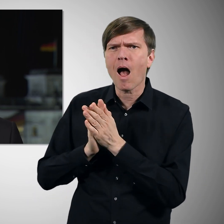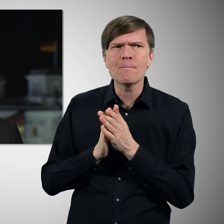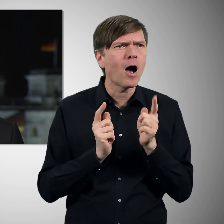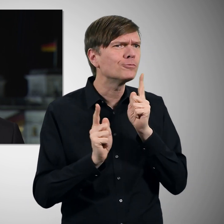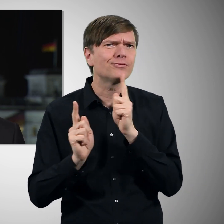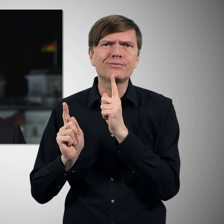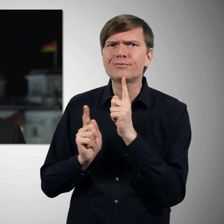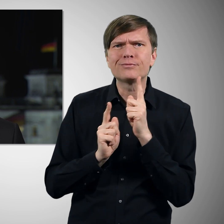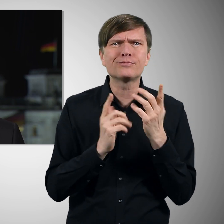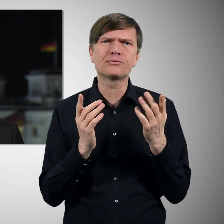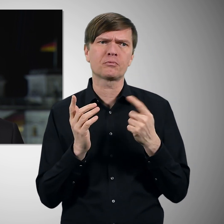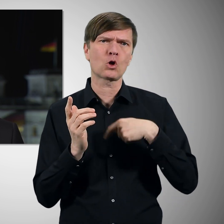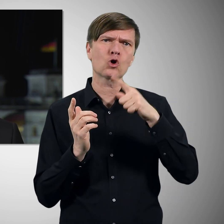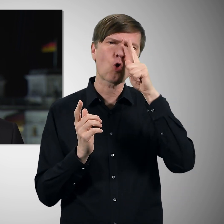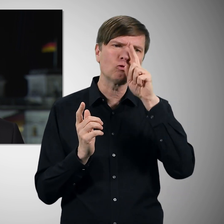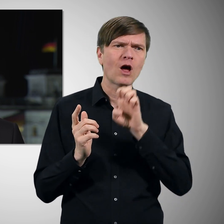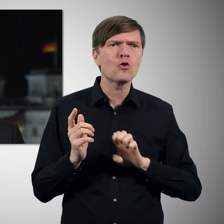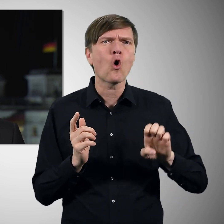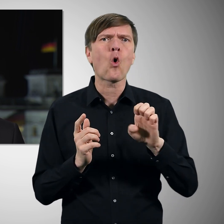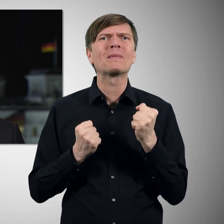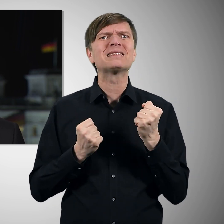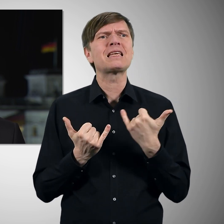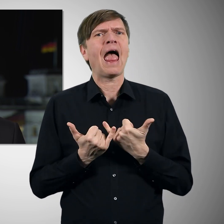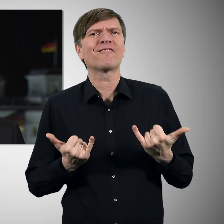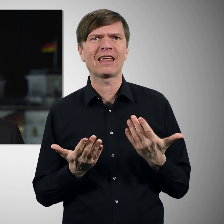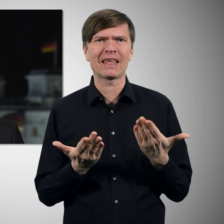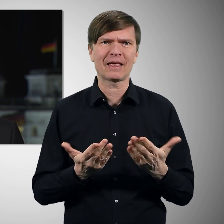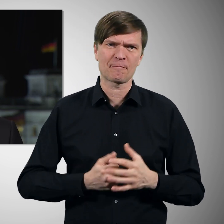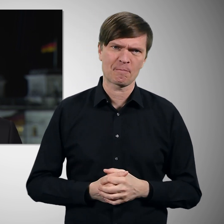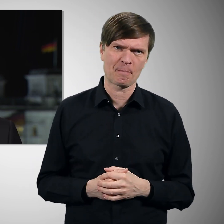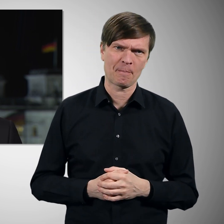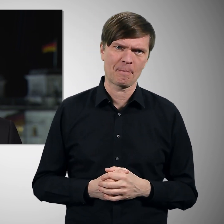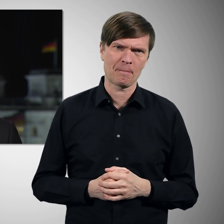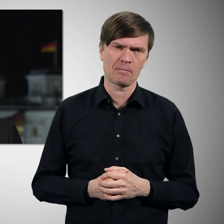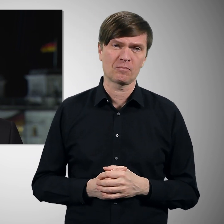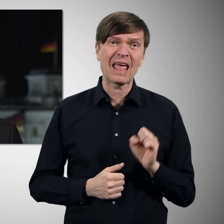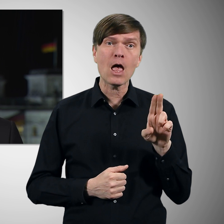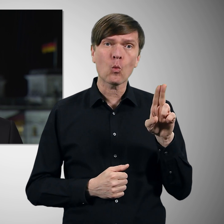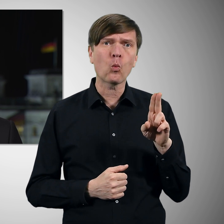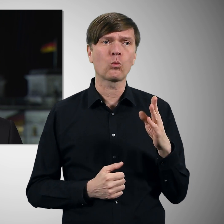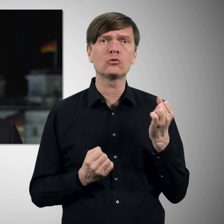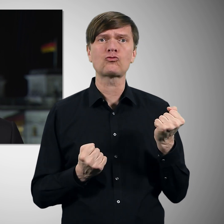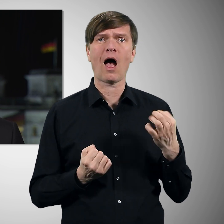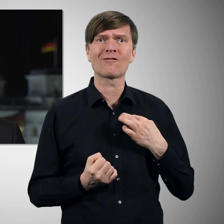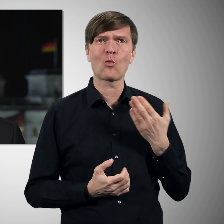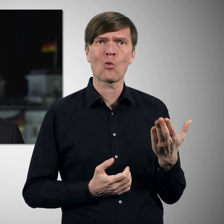und Europa gewährleisten. Stark macht uns die Europäische Union. Wenn die EU geschlossen auftritt,